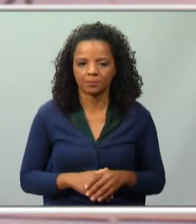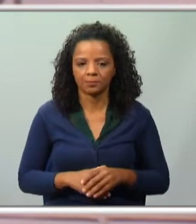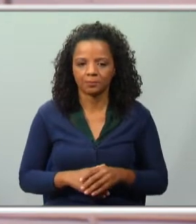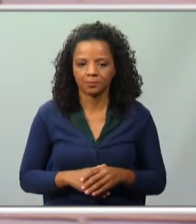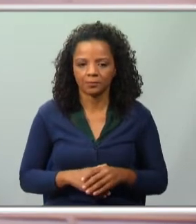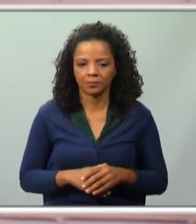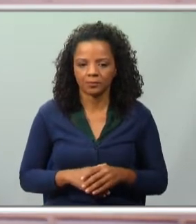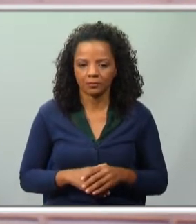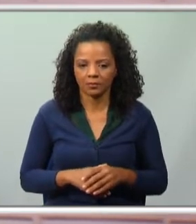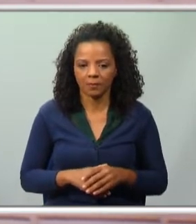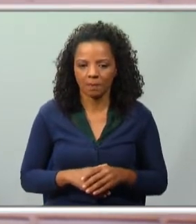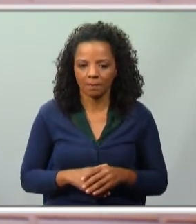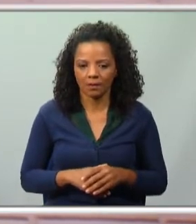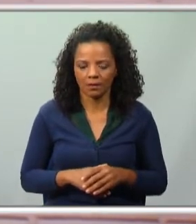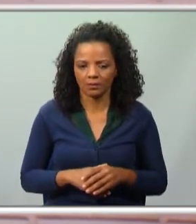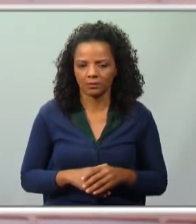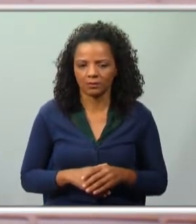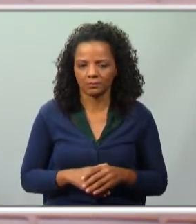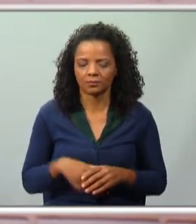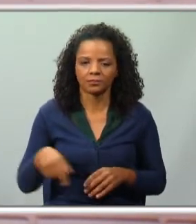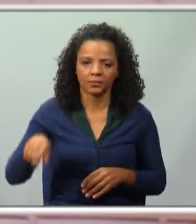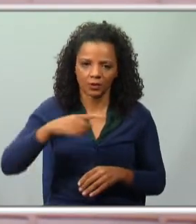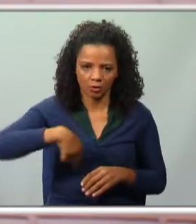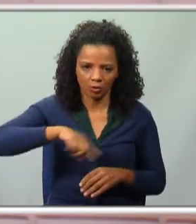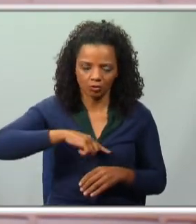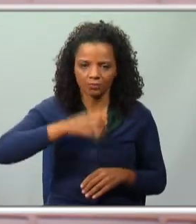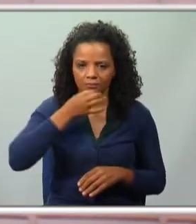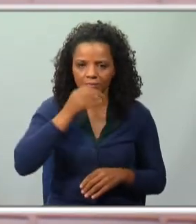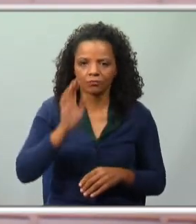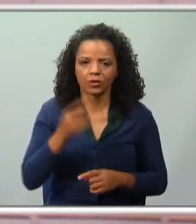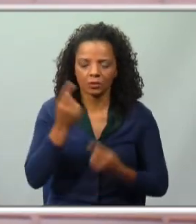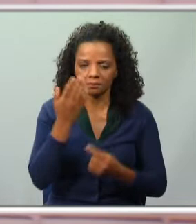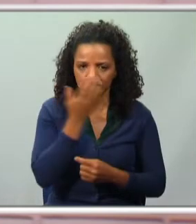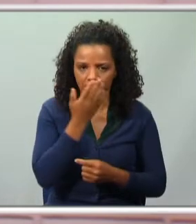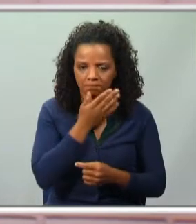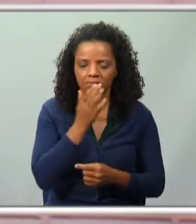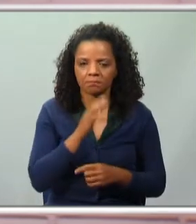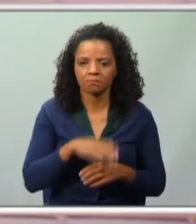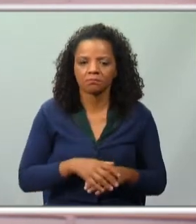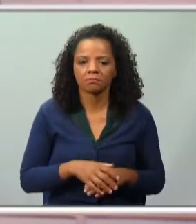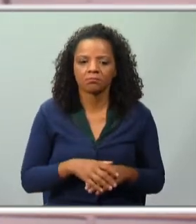começar por fazer nós já falamos aqui nestes aspectos em alguns blocos Mas 我們已經在這裡談過了在這些方面 在某些街區 但是